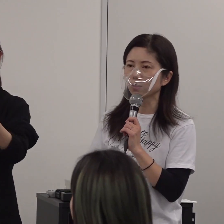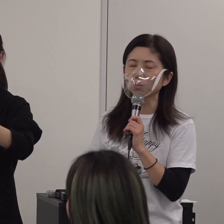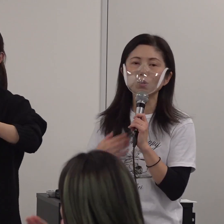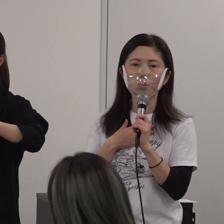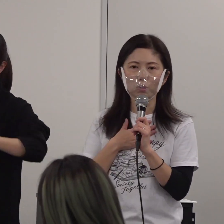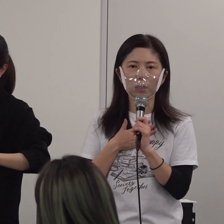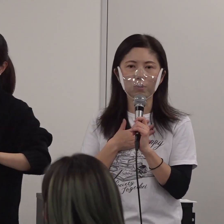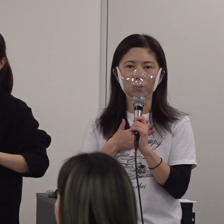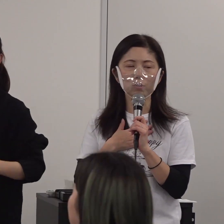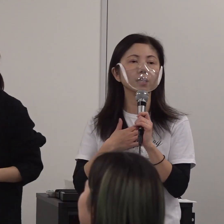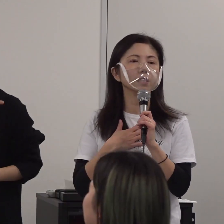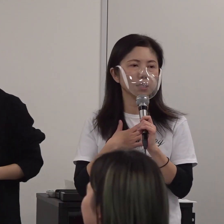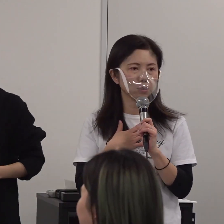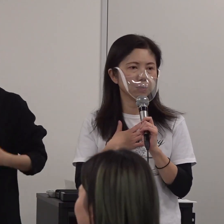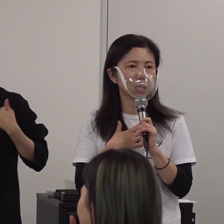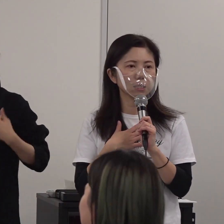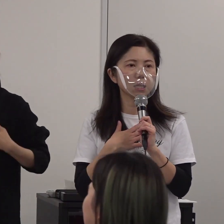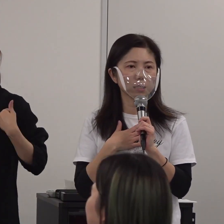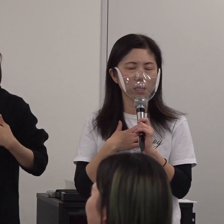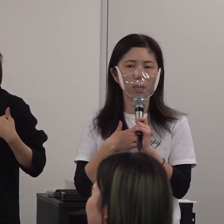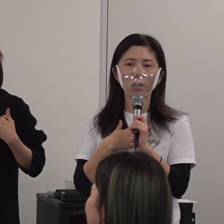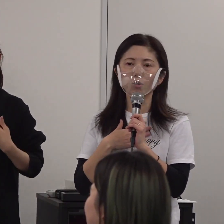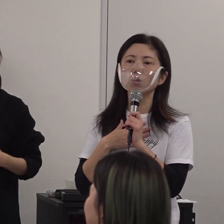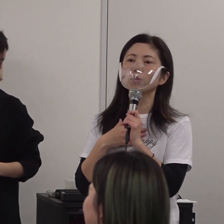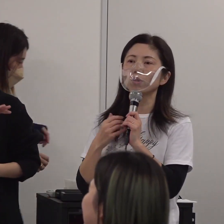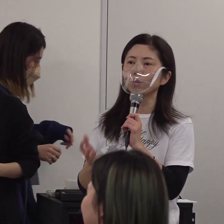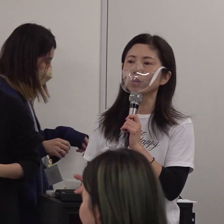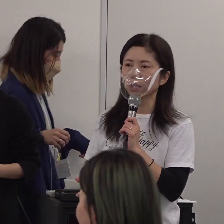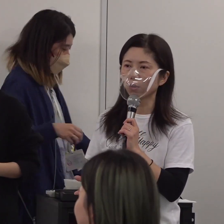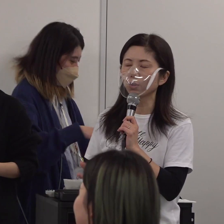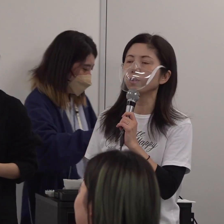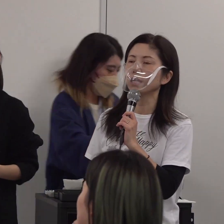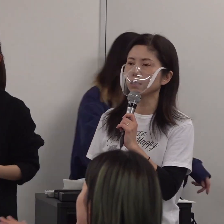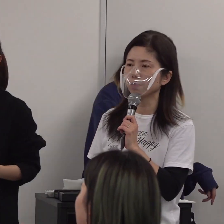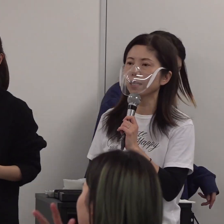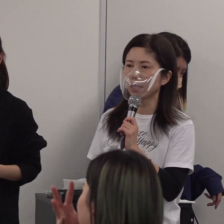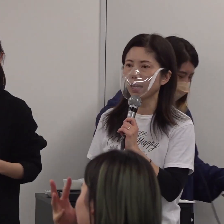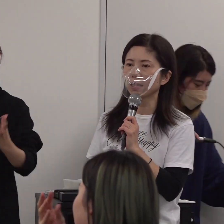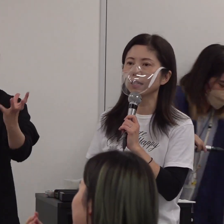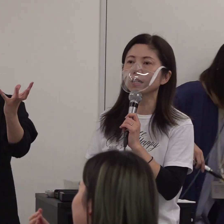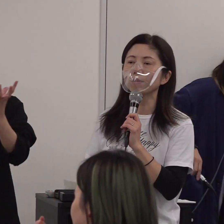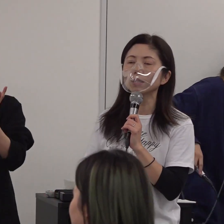すごく嬉しいです 皆さんが興味を持ってこのように集まっていただき ましたこと